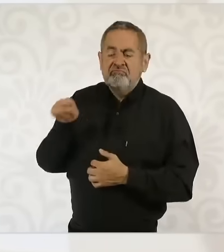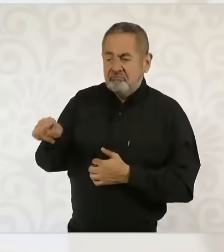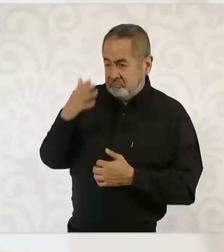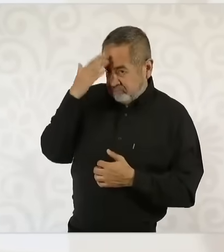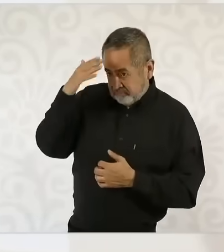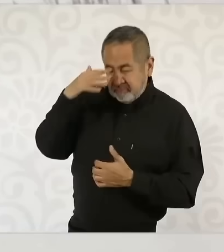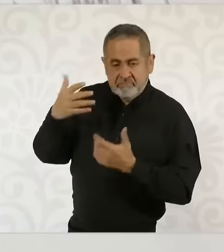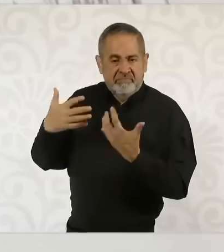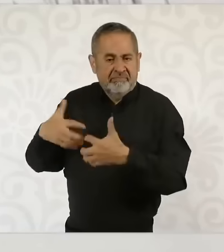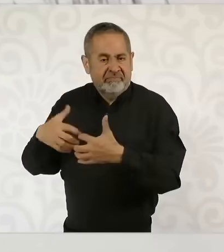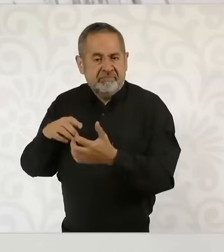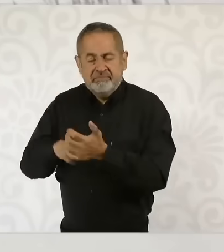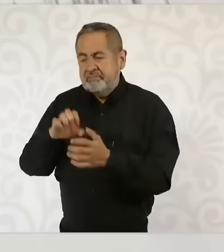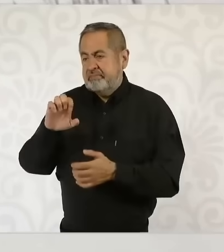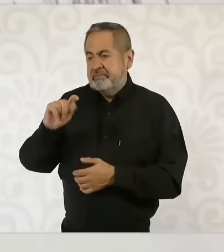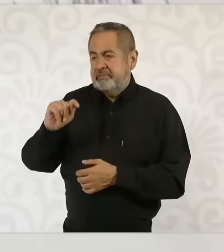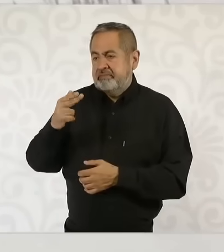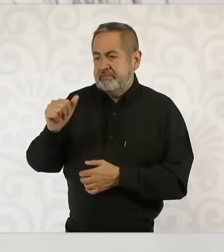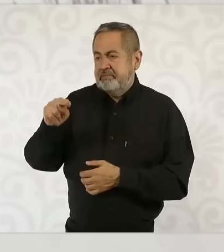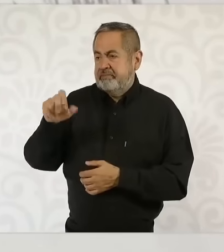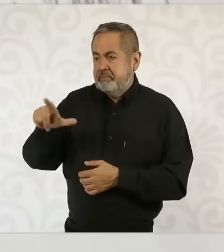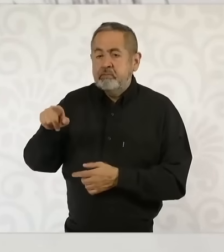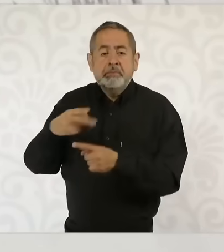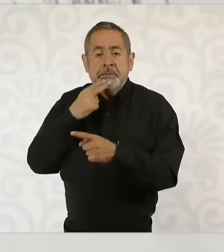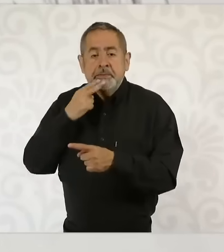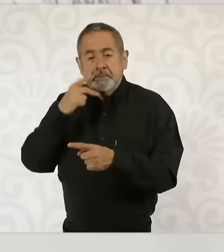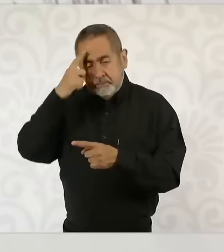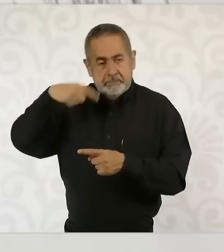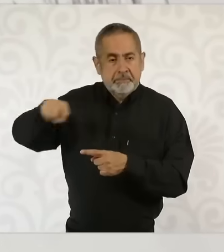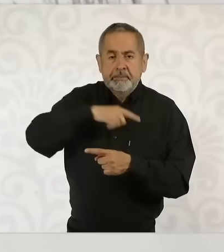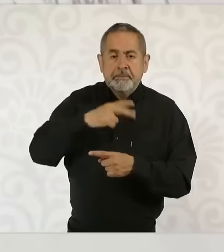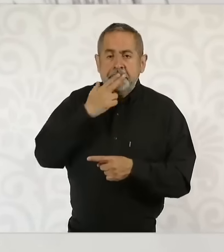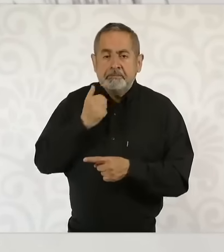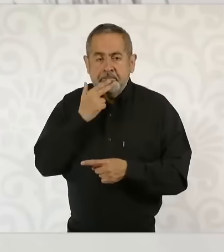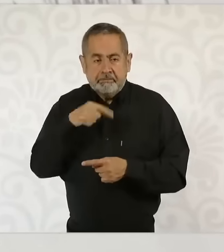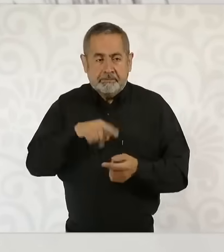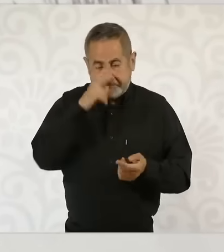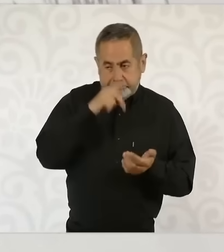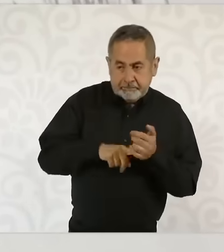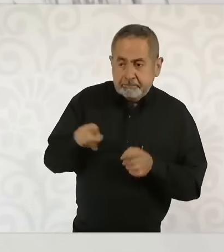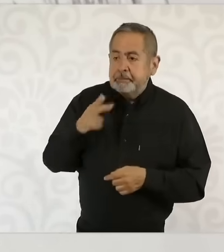también eh para la propia industria azucarera y los ingenios en México. E entonces está viendo